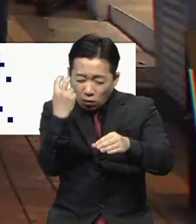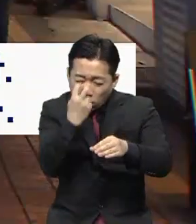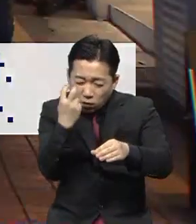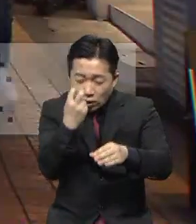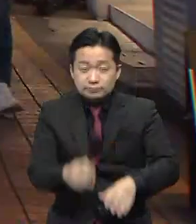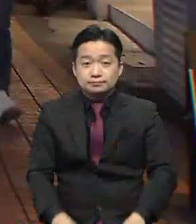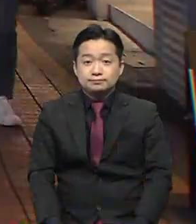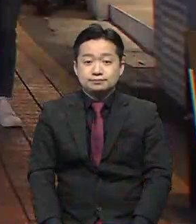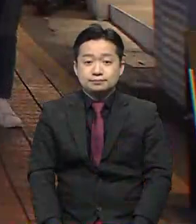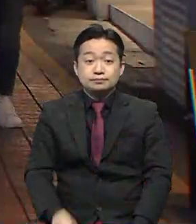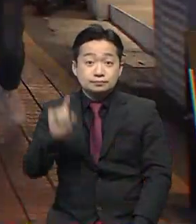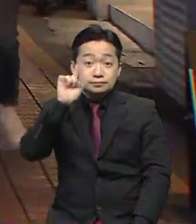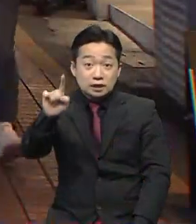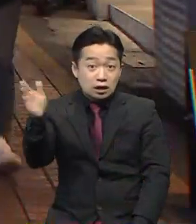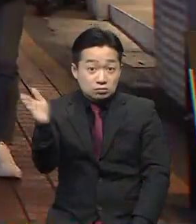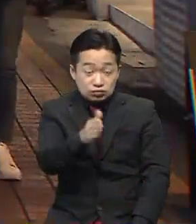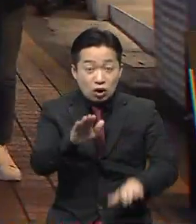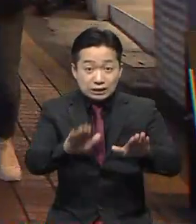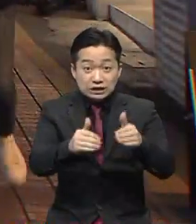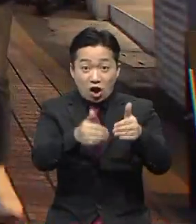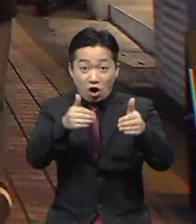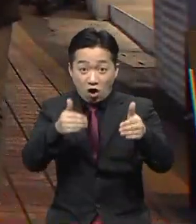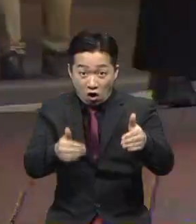(기자) 내일부터는 현행 거리 두기 단계가 2주 더 연장됩니다.